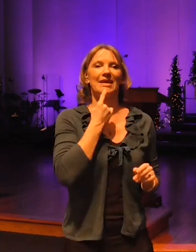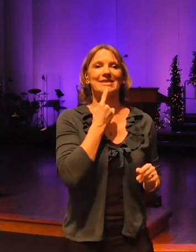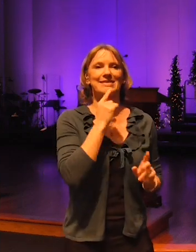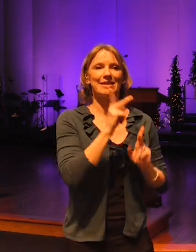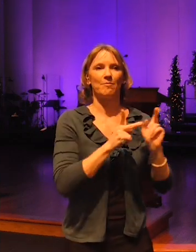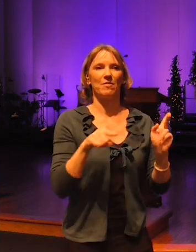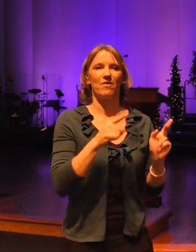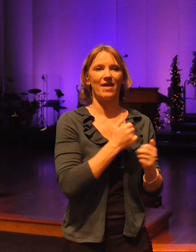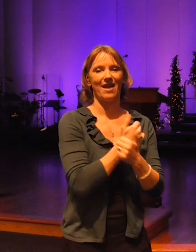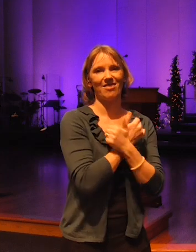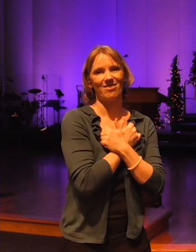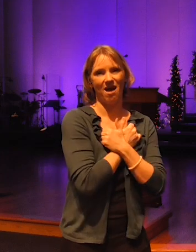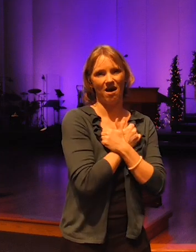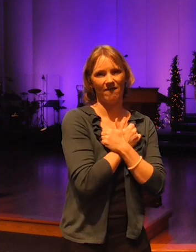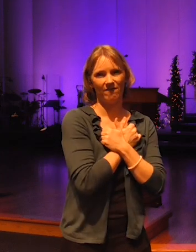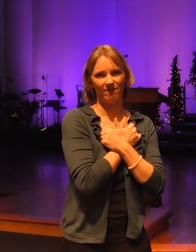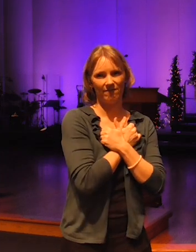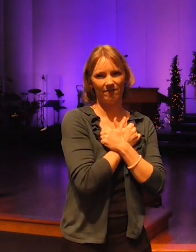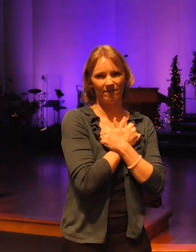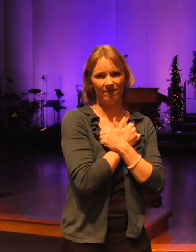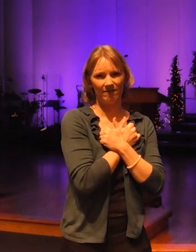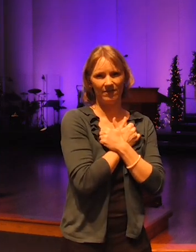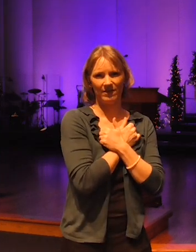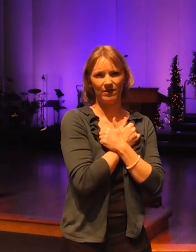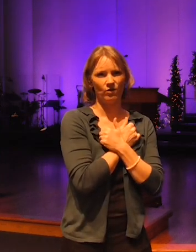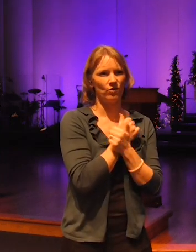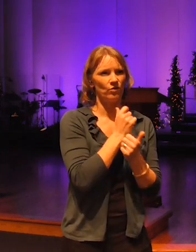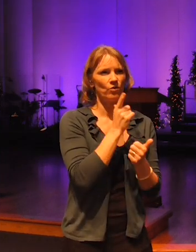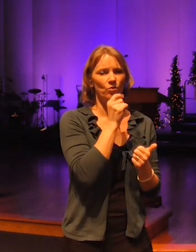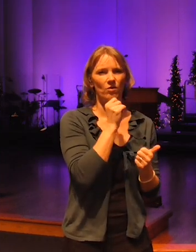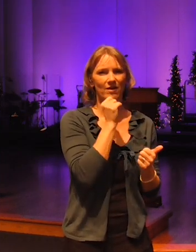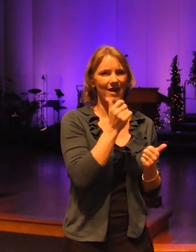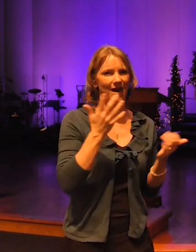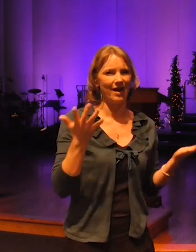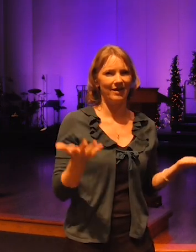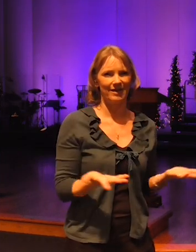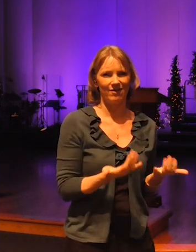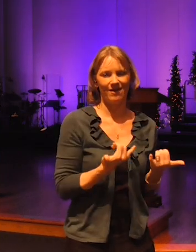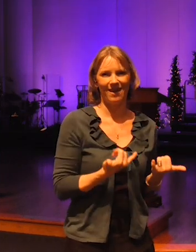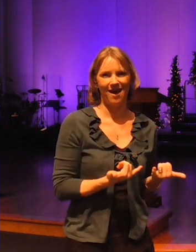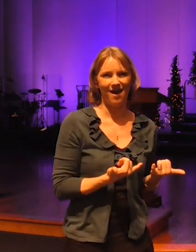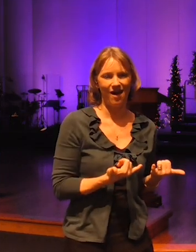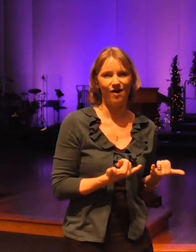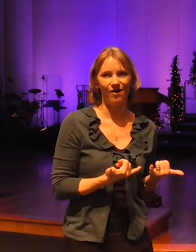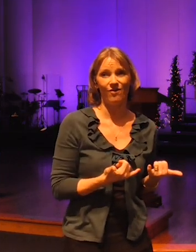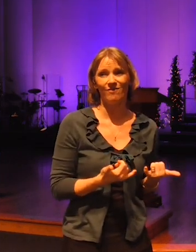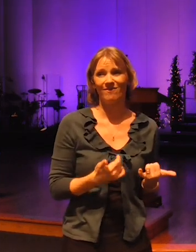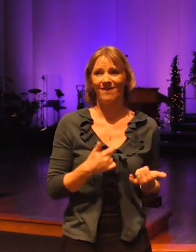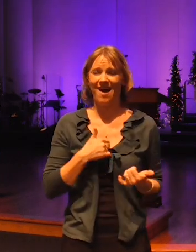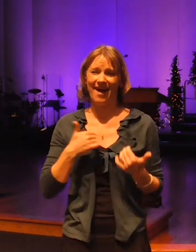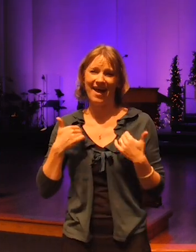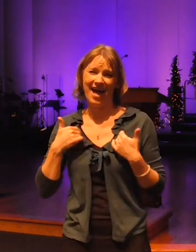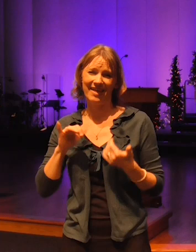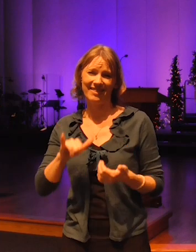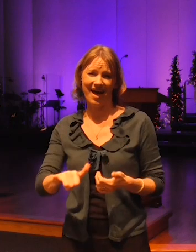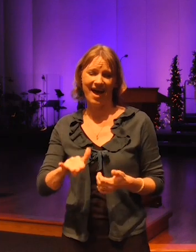que ya no están aquí con ellos. Tuve ese nivel de pérdida este año, como muchos de ustedes saben, y creo